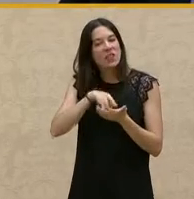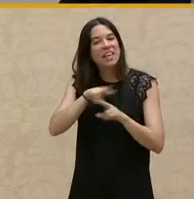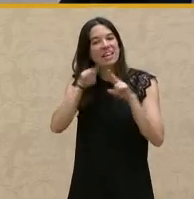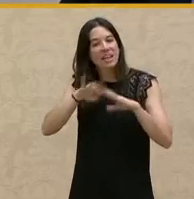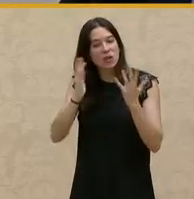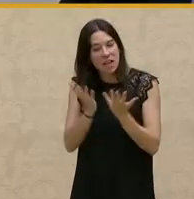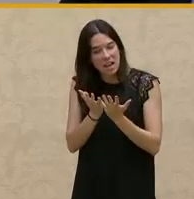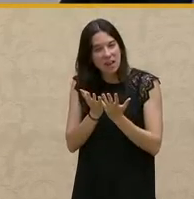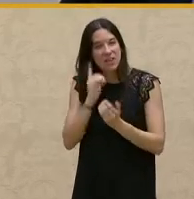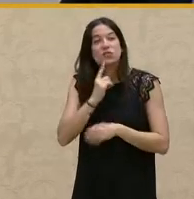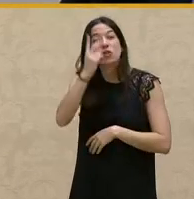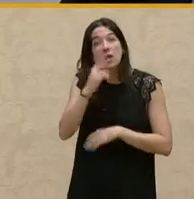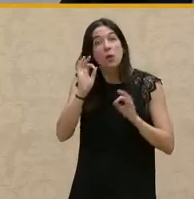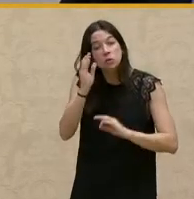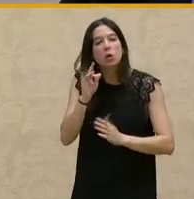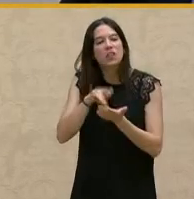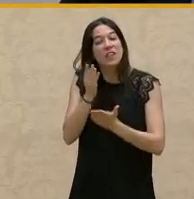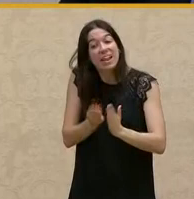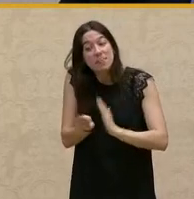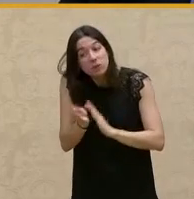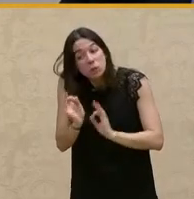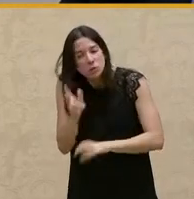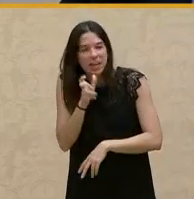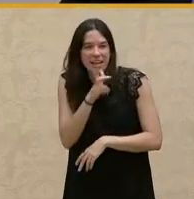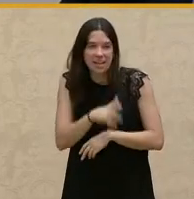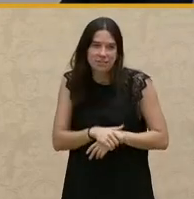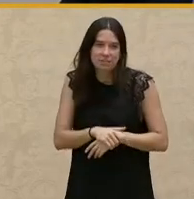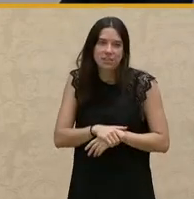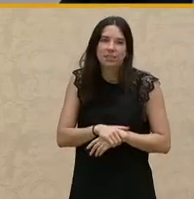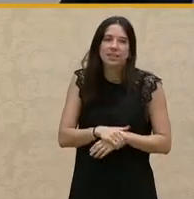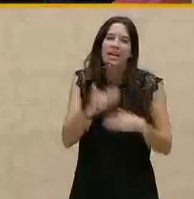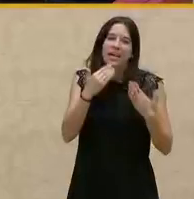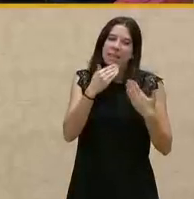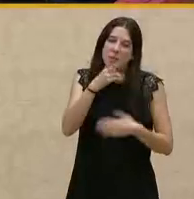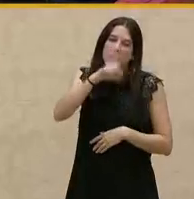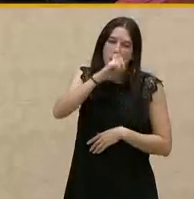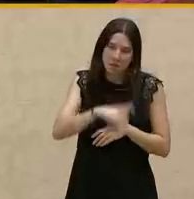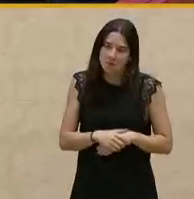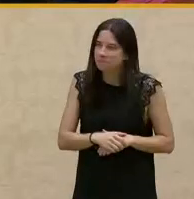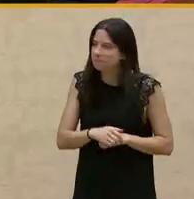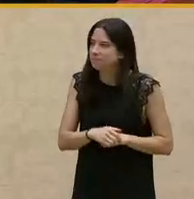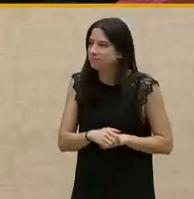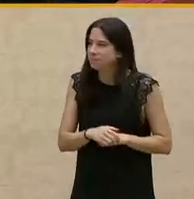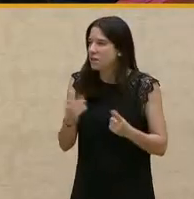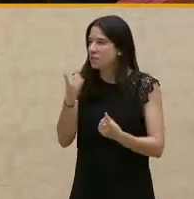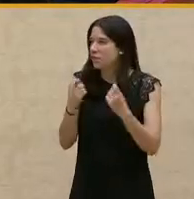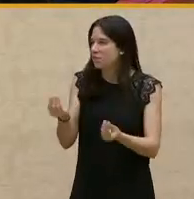del nacimiento, justamente, de Helen Keller. Agradecidos por mejorar nuestrinformación.